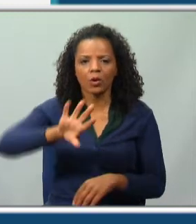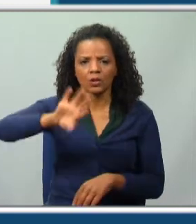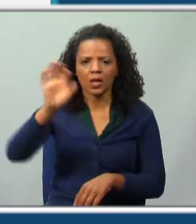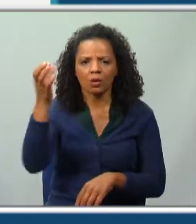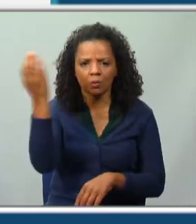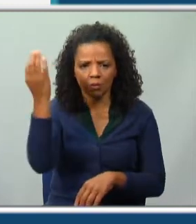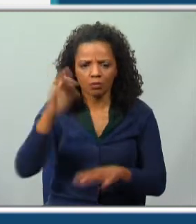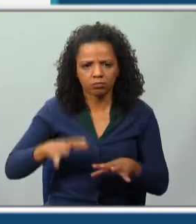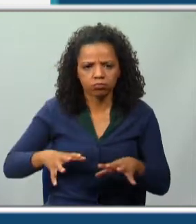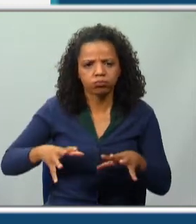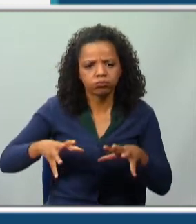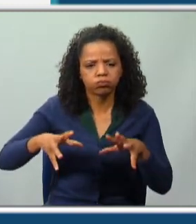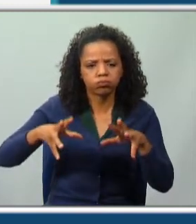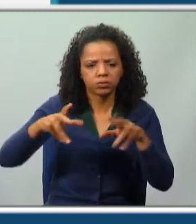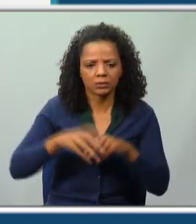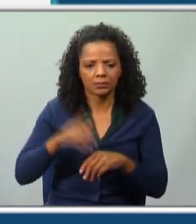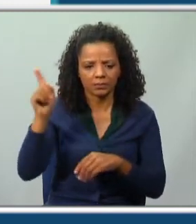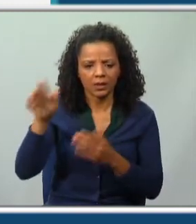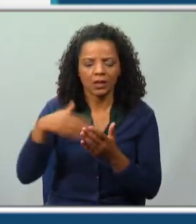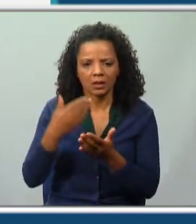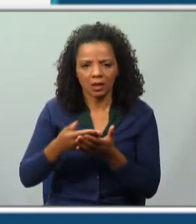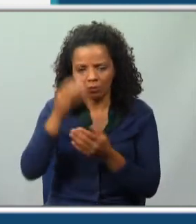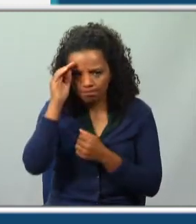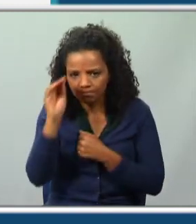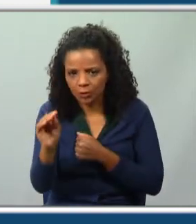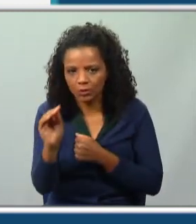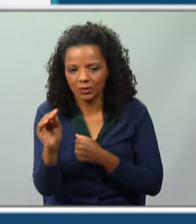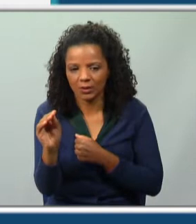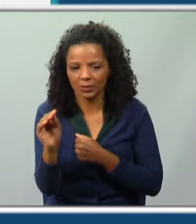desenvolvido e ele de olho um bom conselho 發達他在看好建議